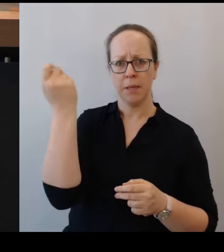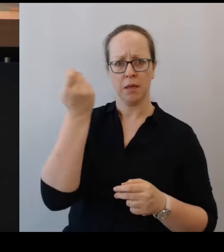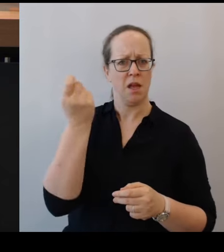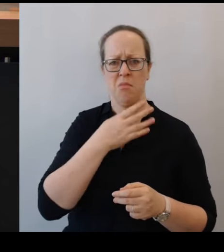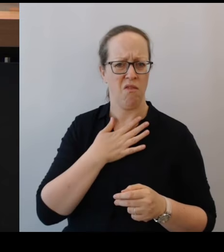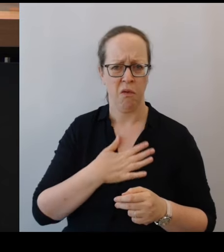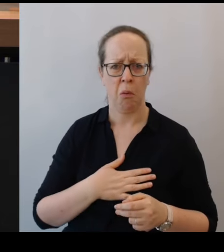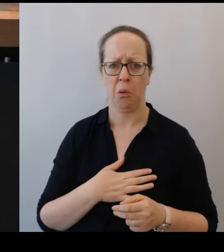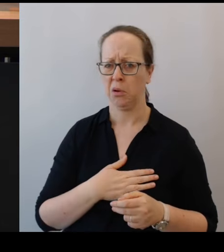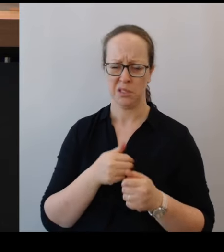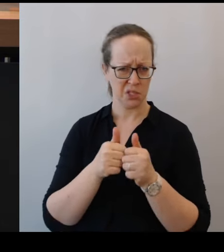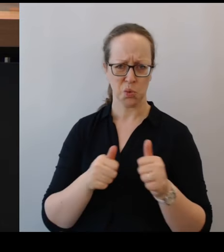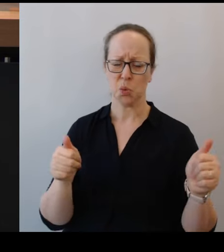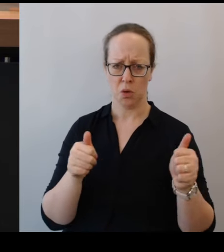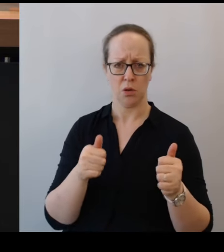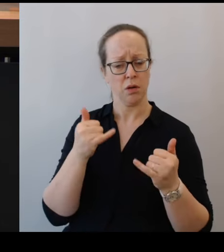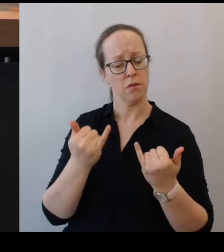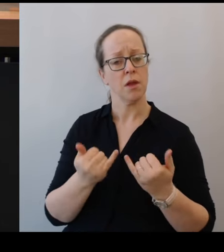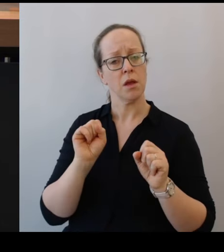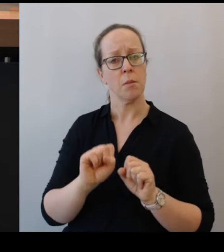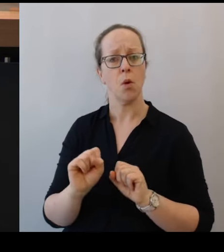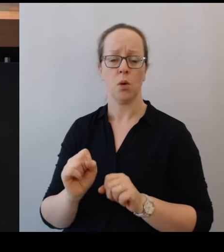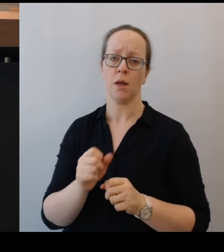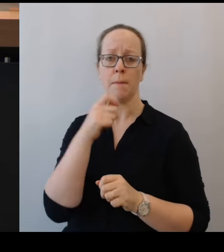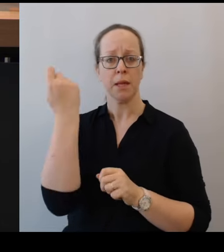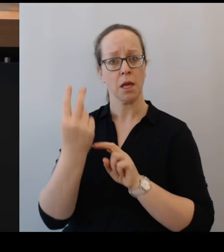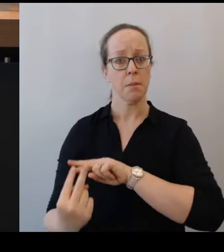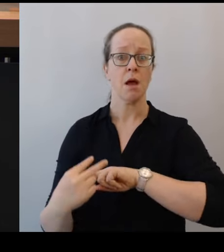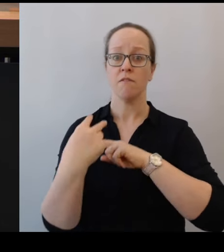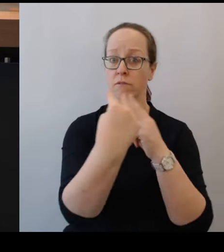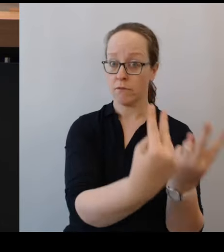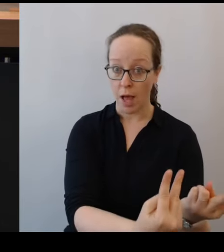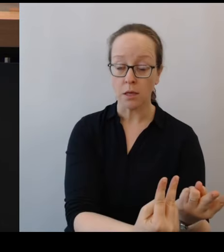Dadurch sinkt die Abbruchquote, weil die passenden Betriebe gefunden werden können.